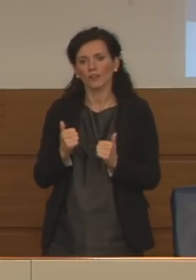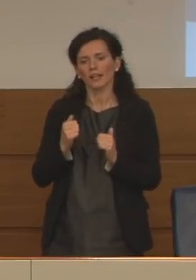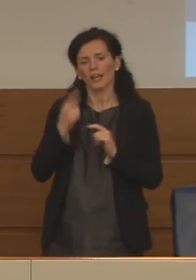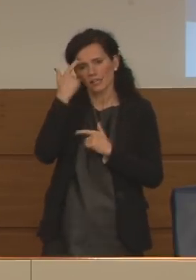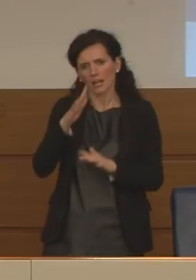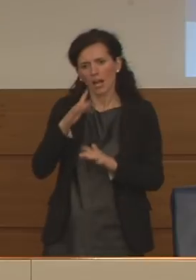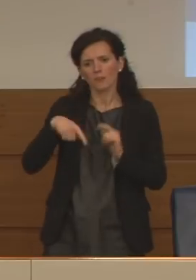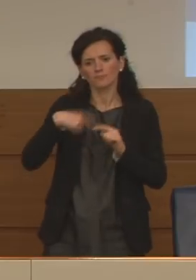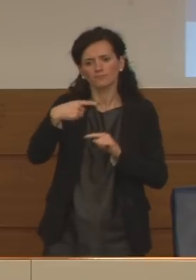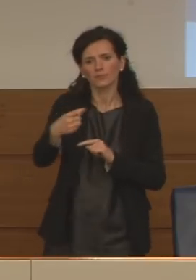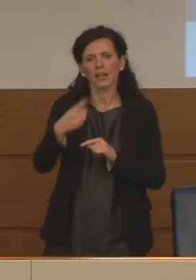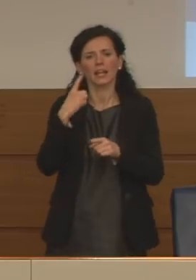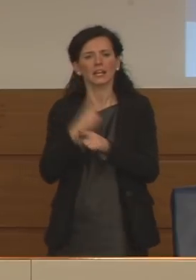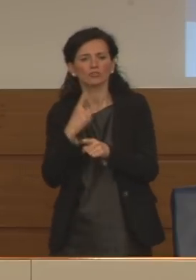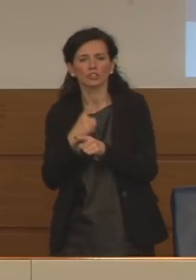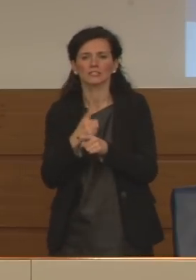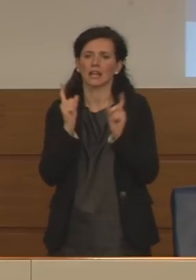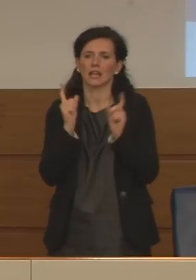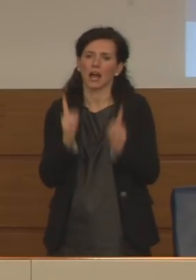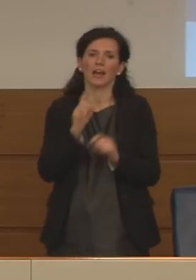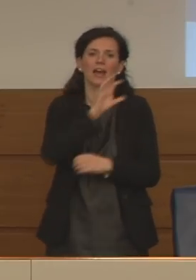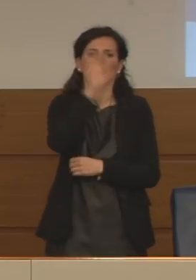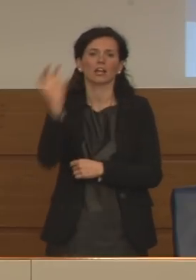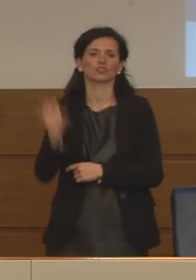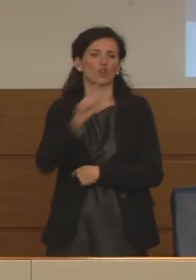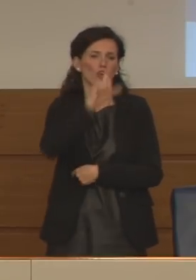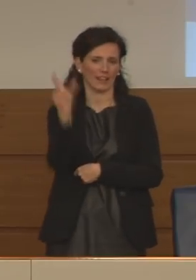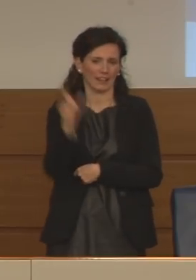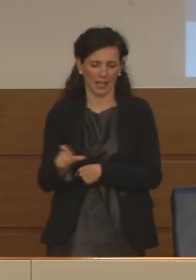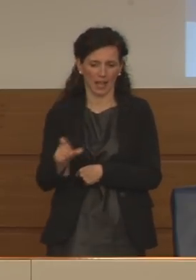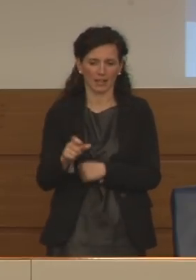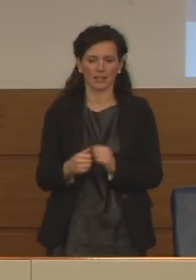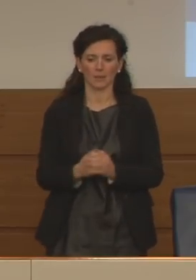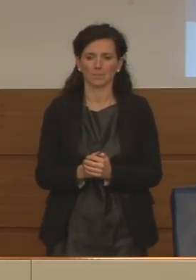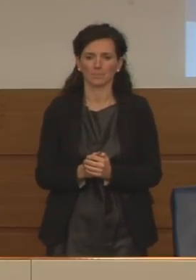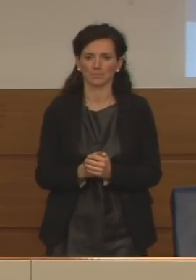regione italiana. Avevamo ricevuto, con il Commissario